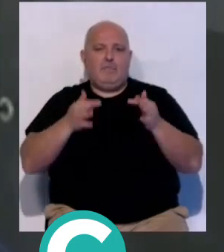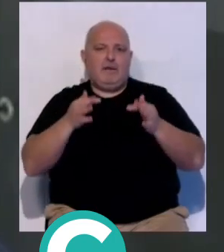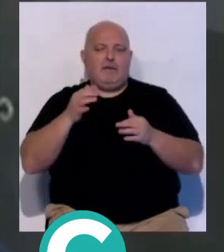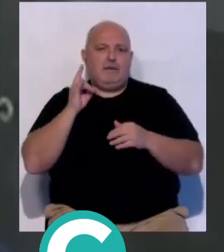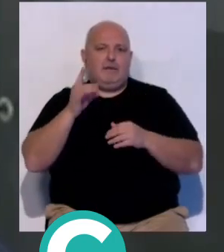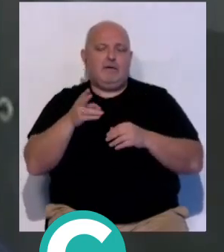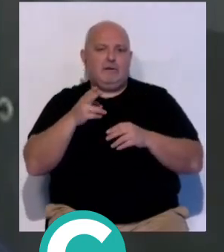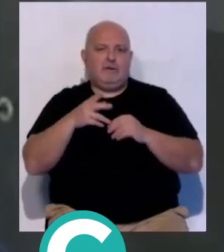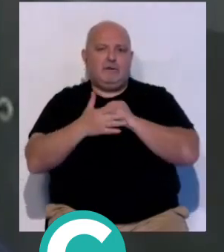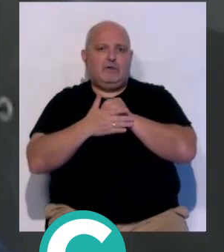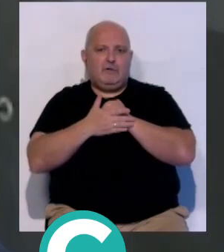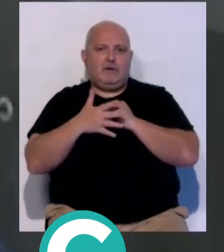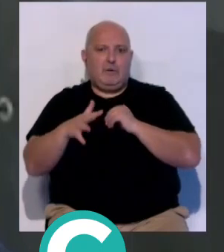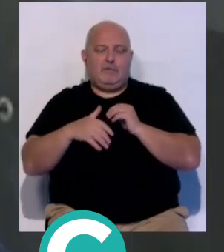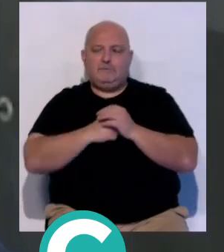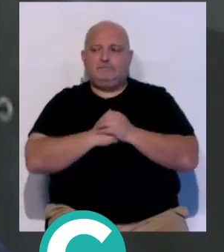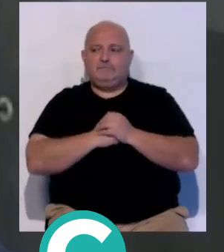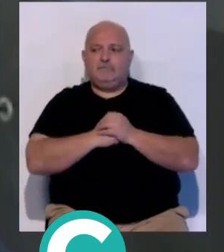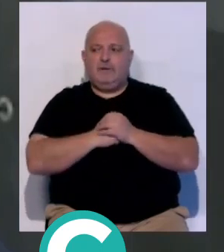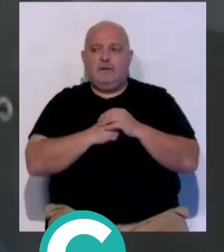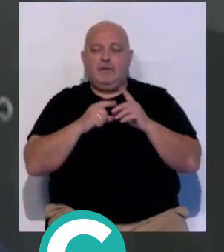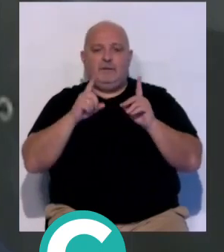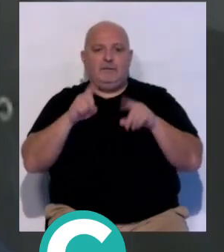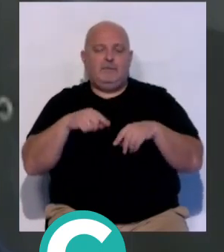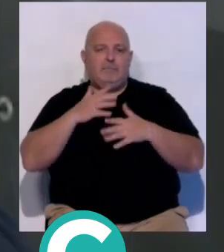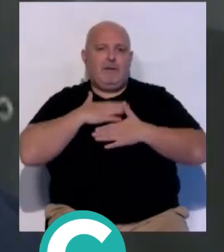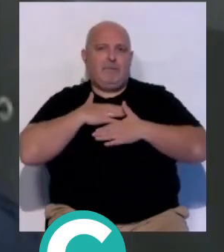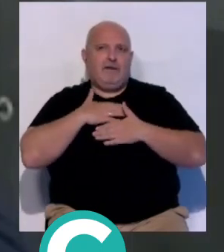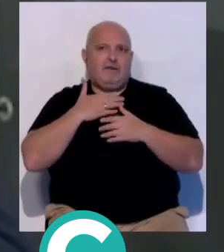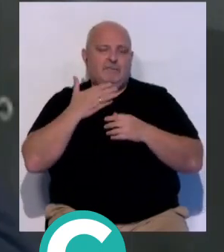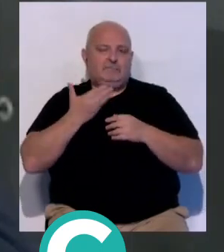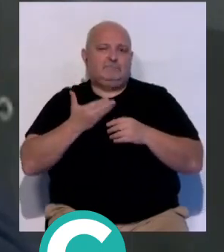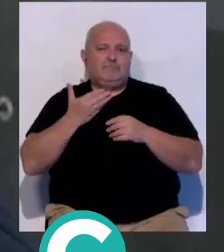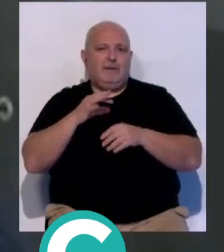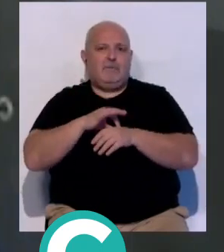con el tobillo y la verdad que era para mí era fundamental a mí los médicos de por ahí No pues